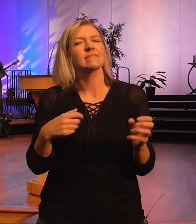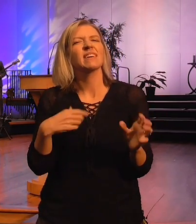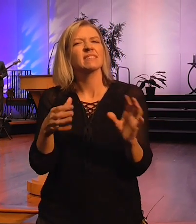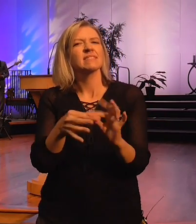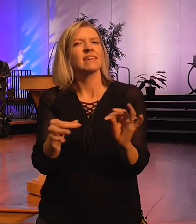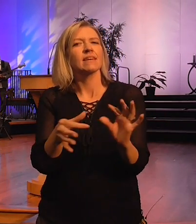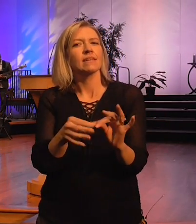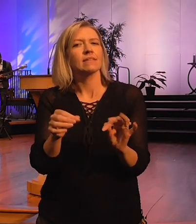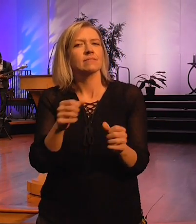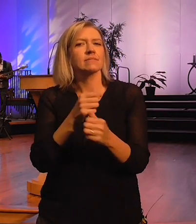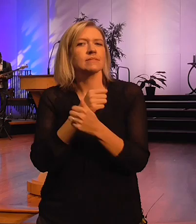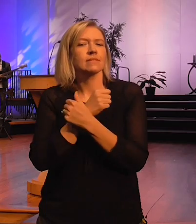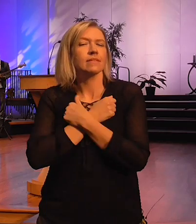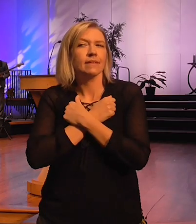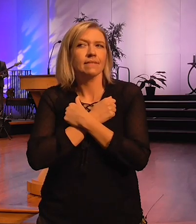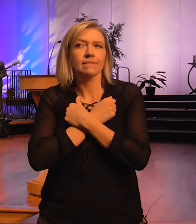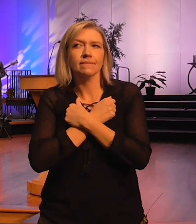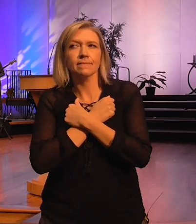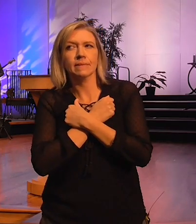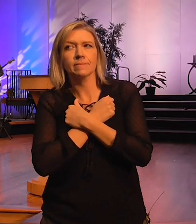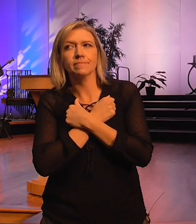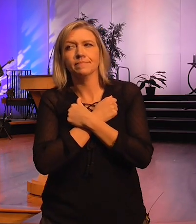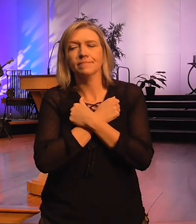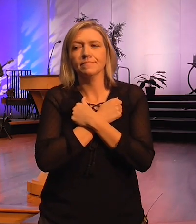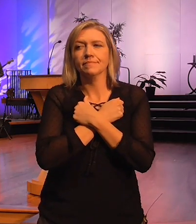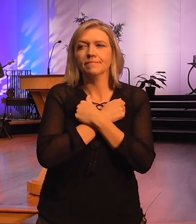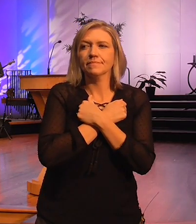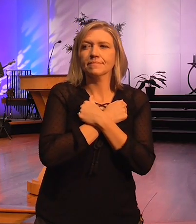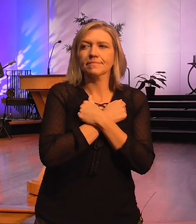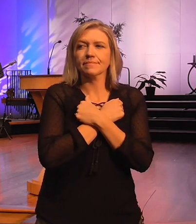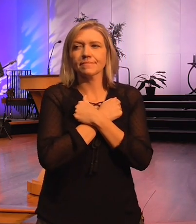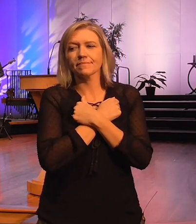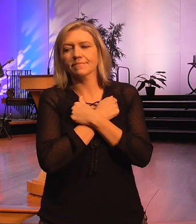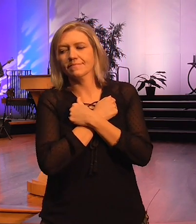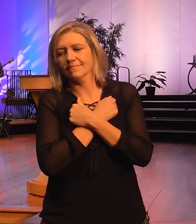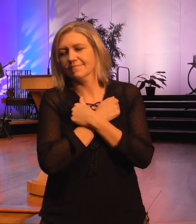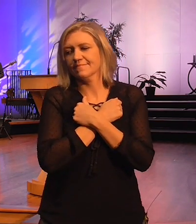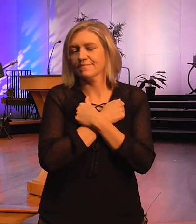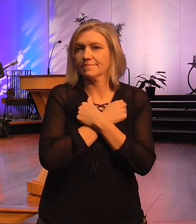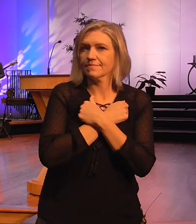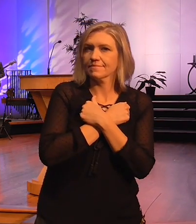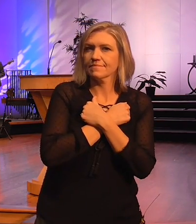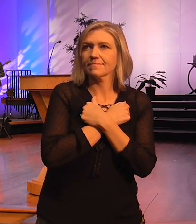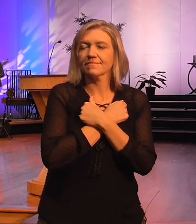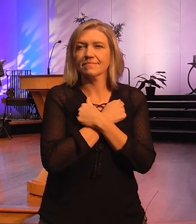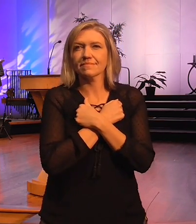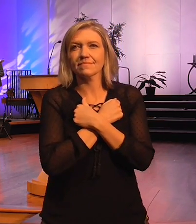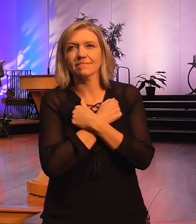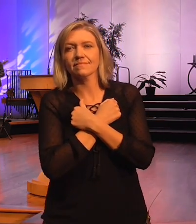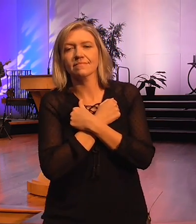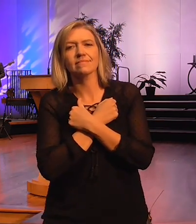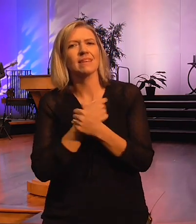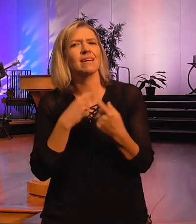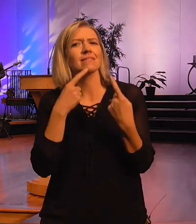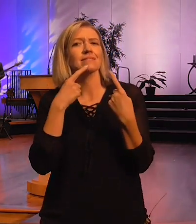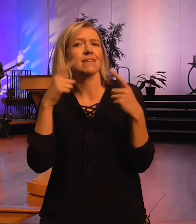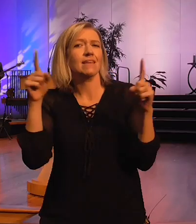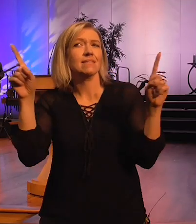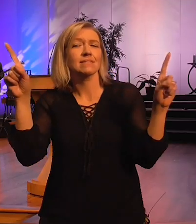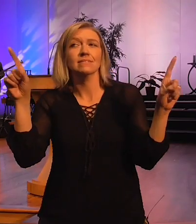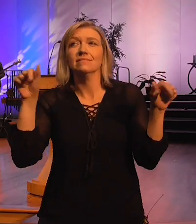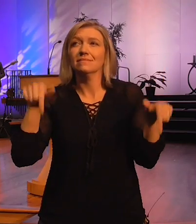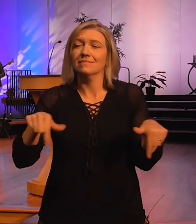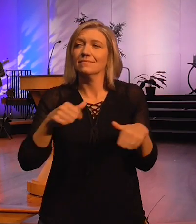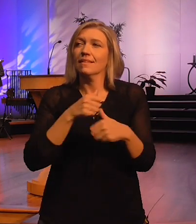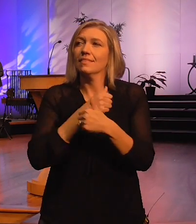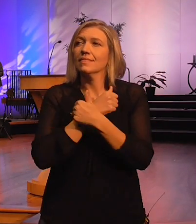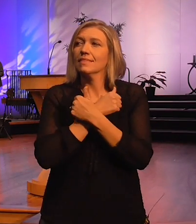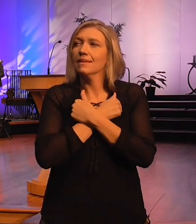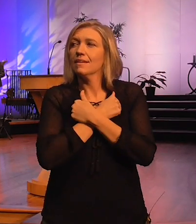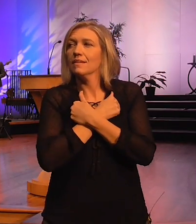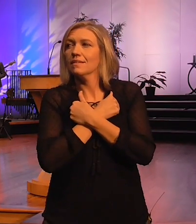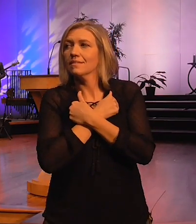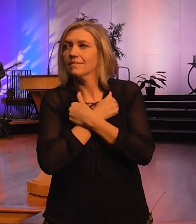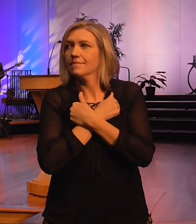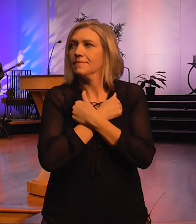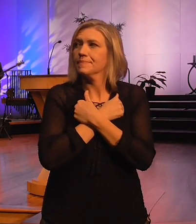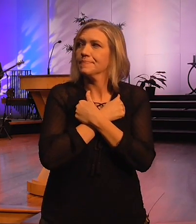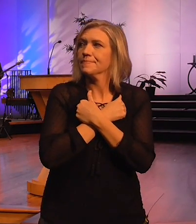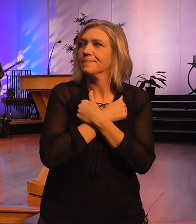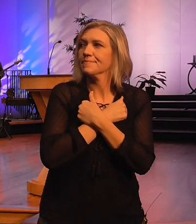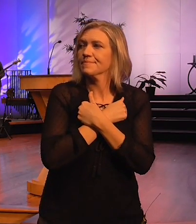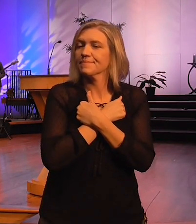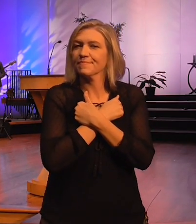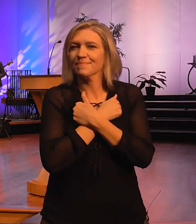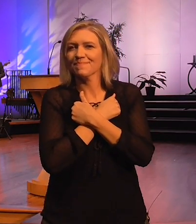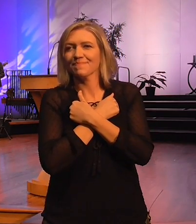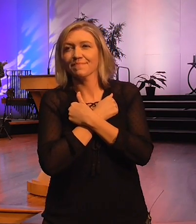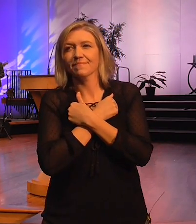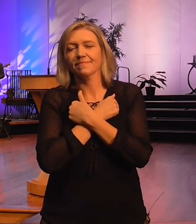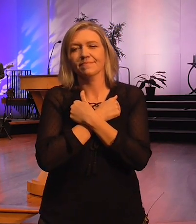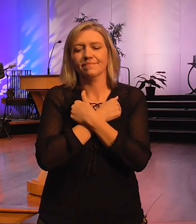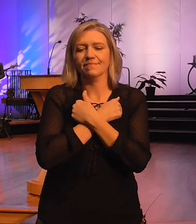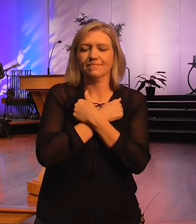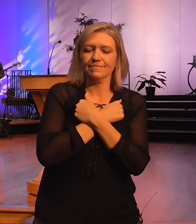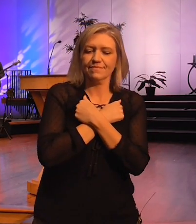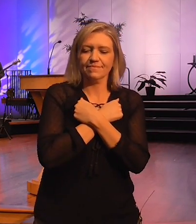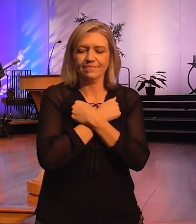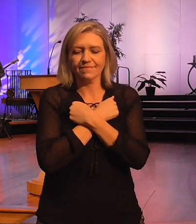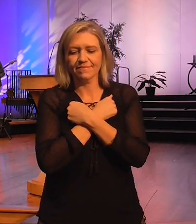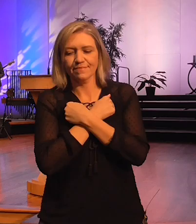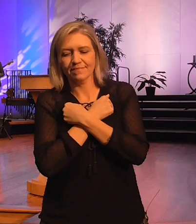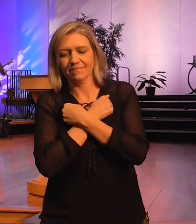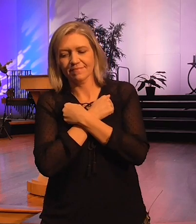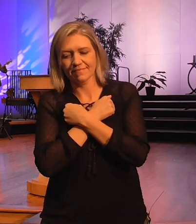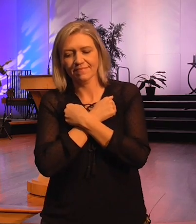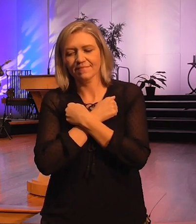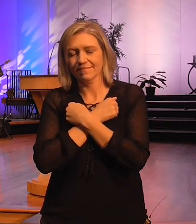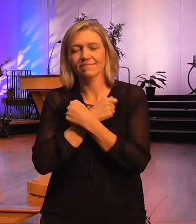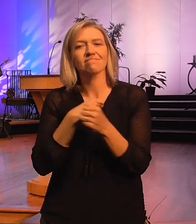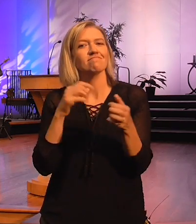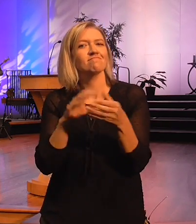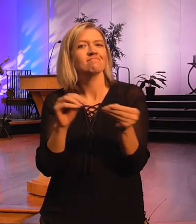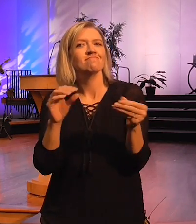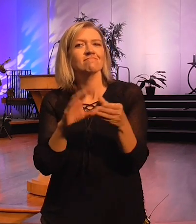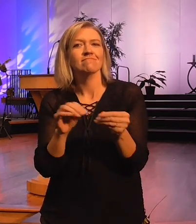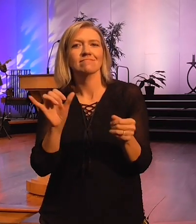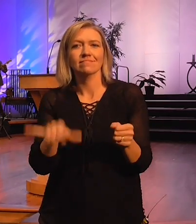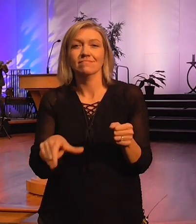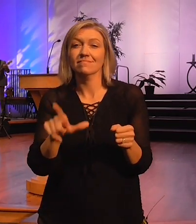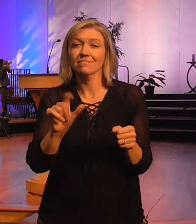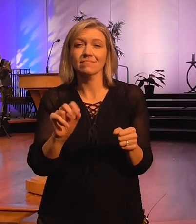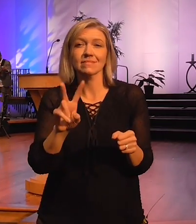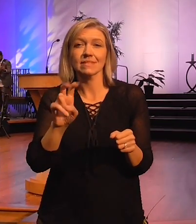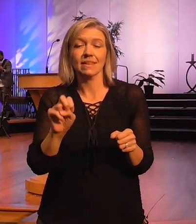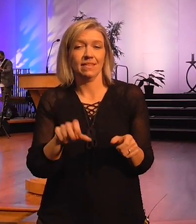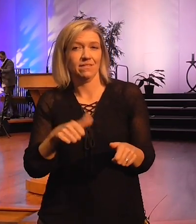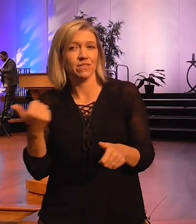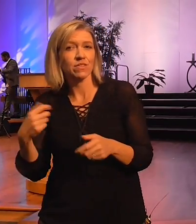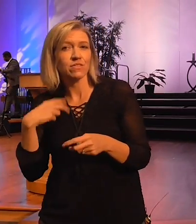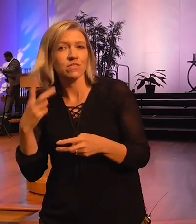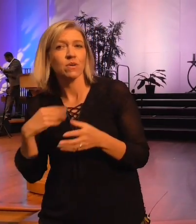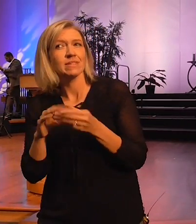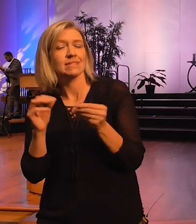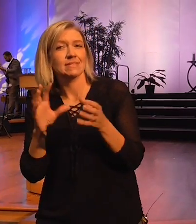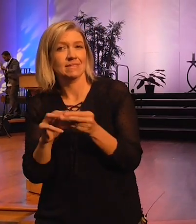es digo es [Música] amor digo es la cruz